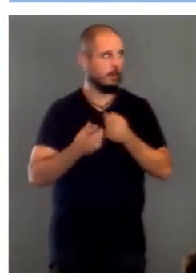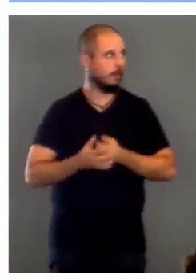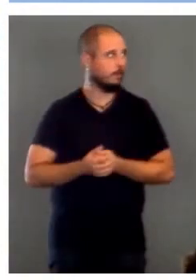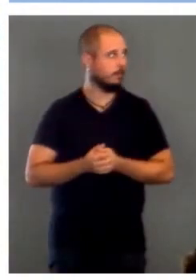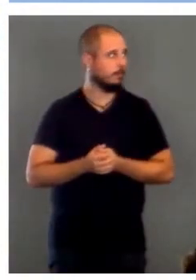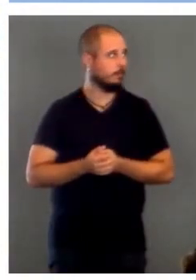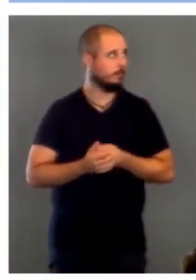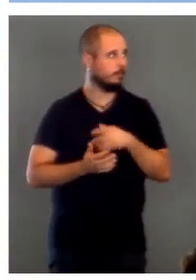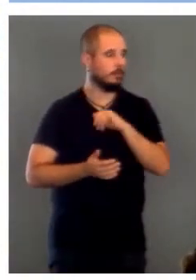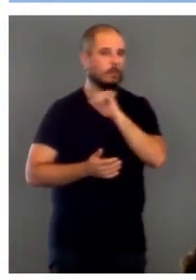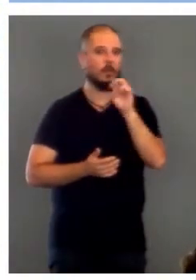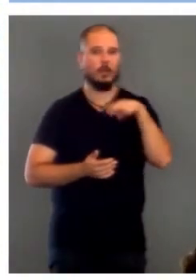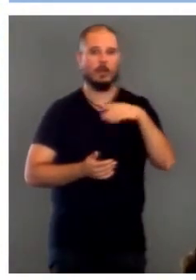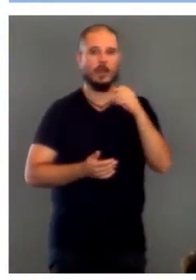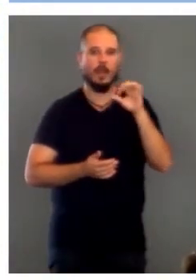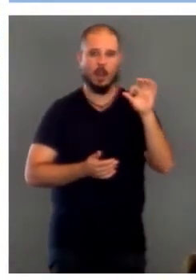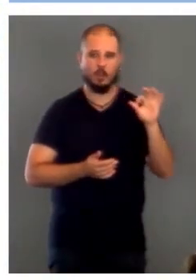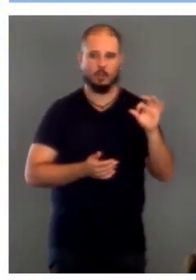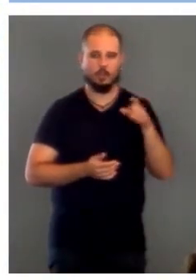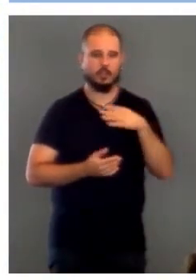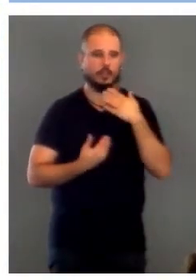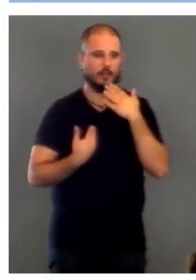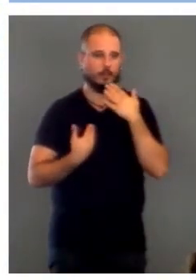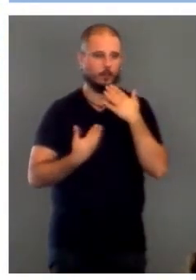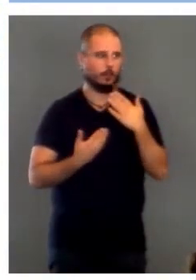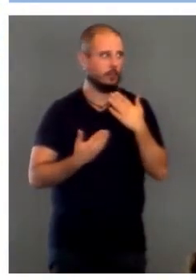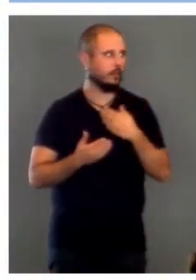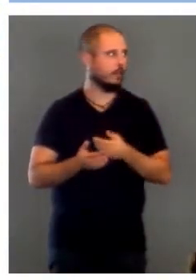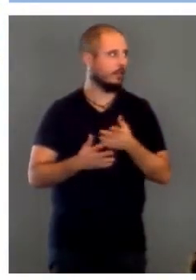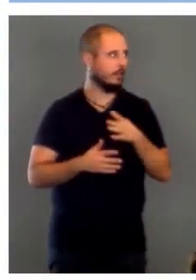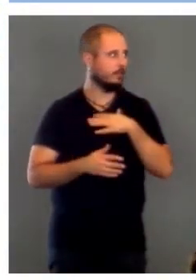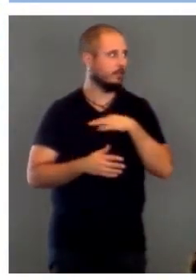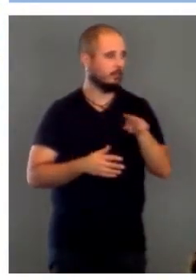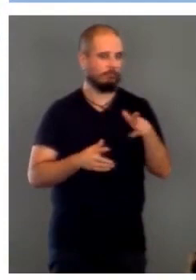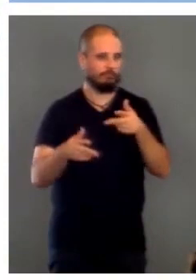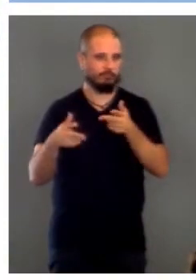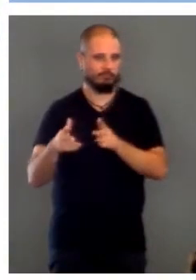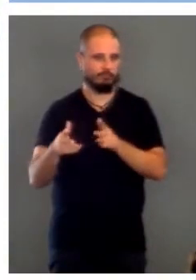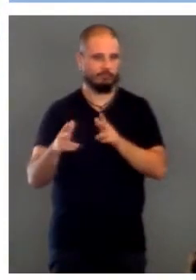Juan Carlos Muchas gracias Jajaja ya podéis volver a tu asiento es miembro del